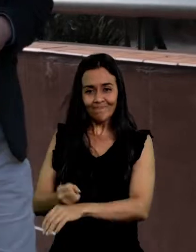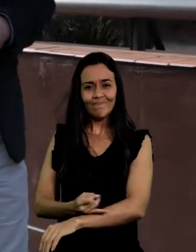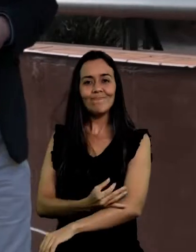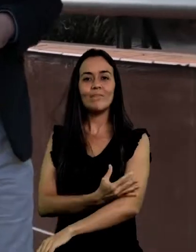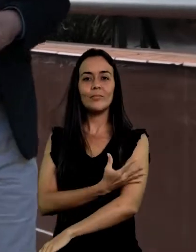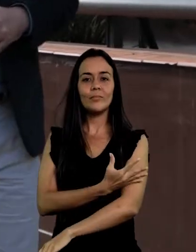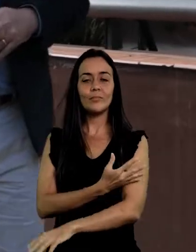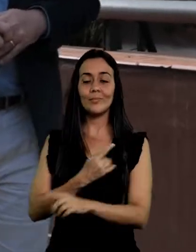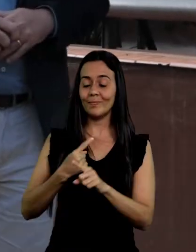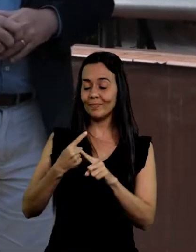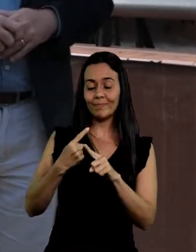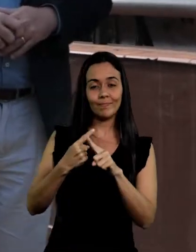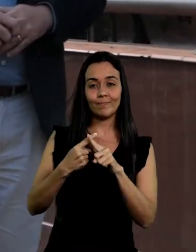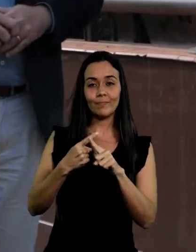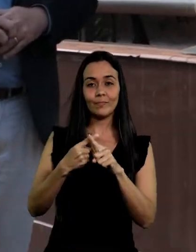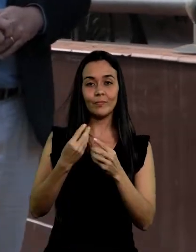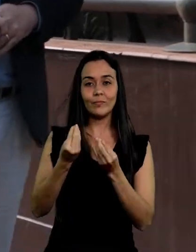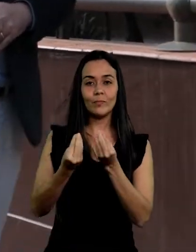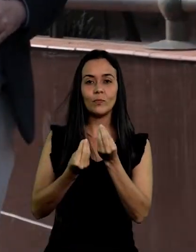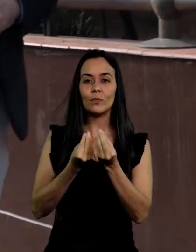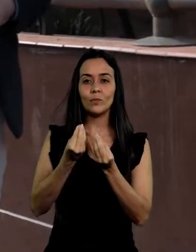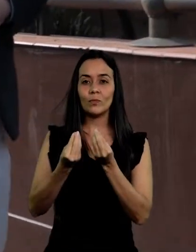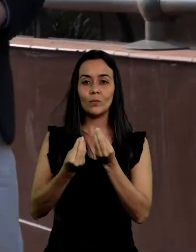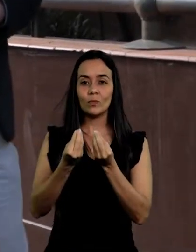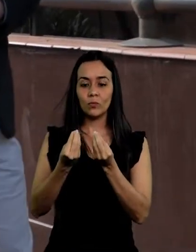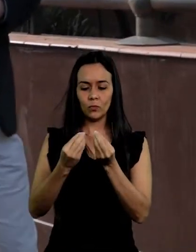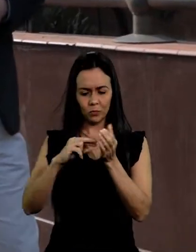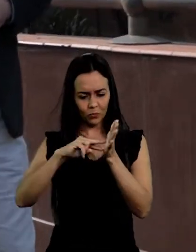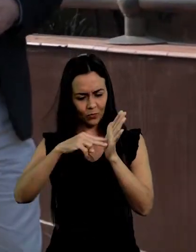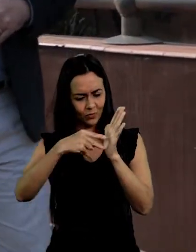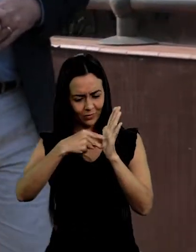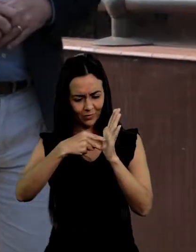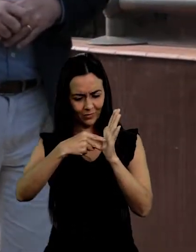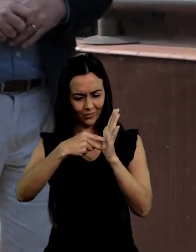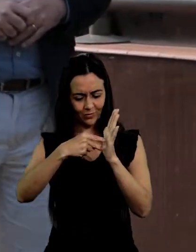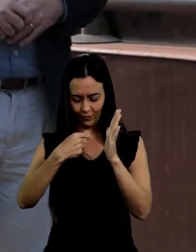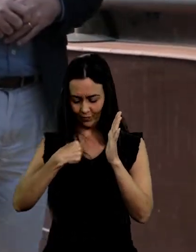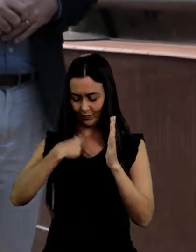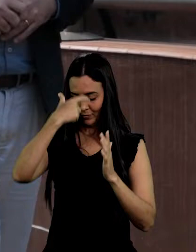que tem tudo a ver com a forma como você entende quem é você,